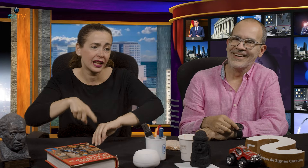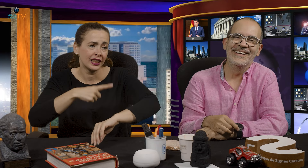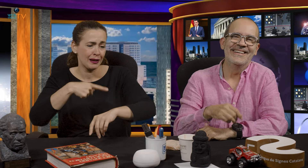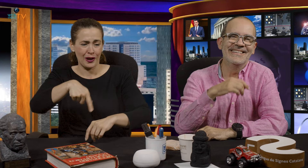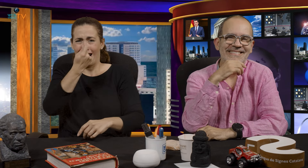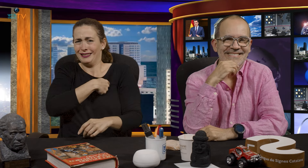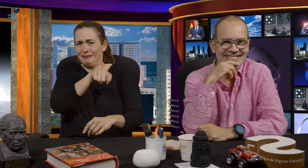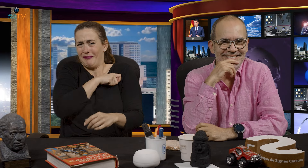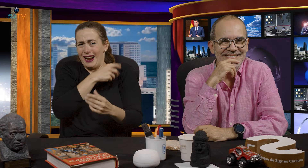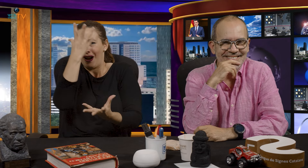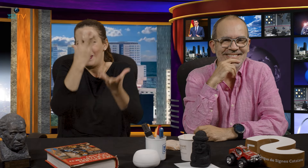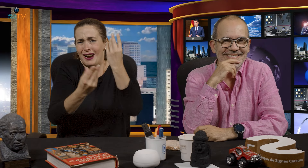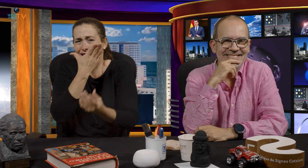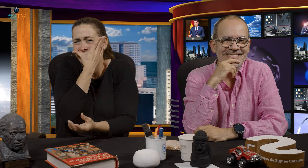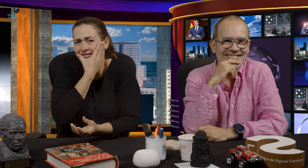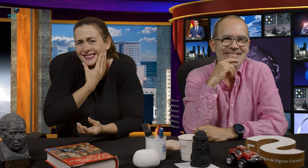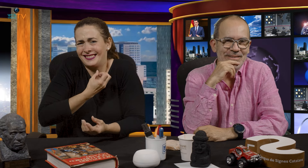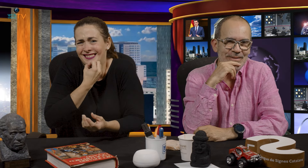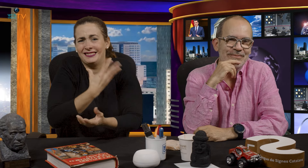Una pérdida de tiempo teniendo en cuenta las cuevas tan bonitas